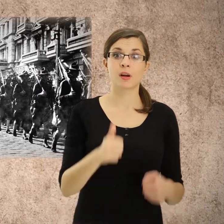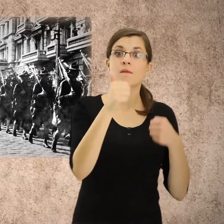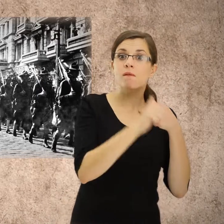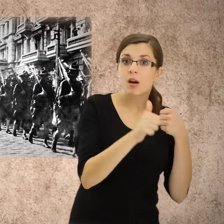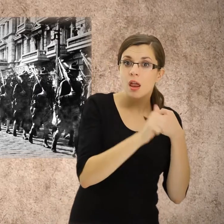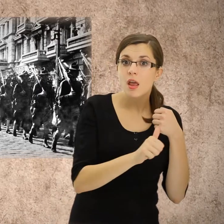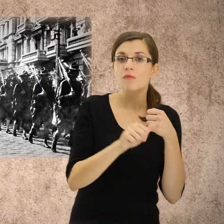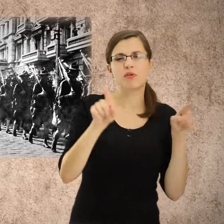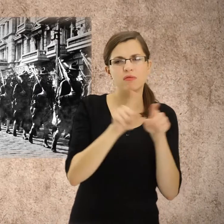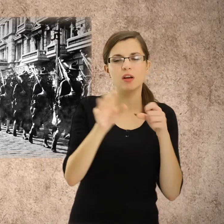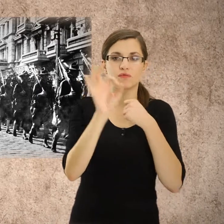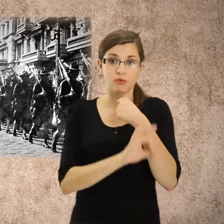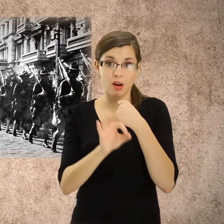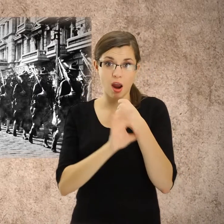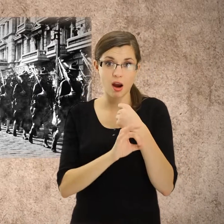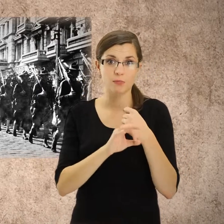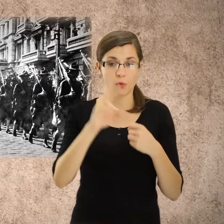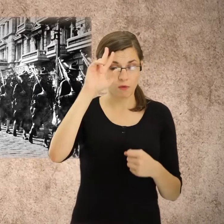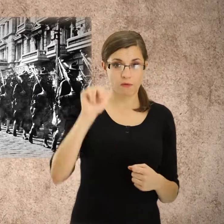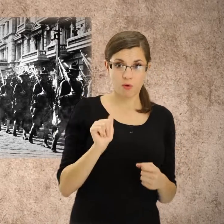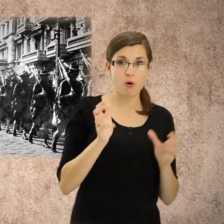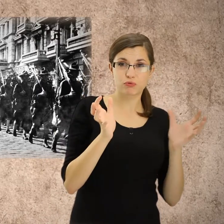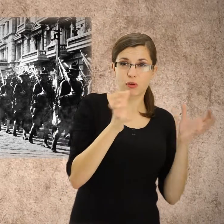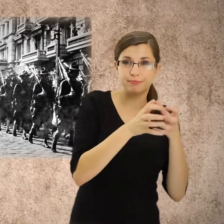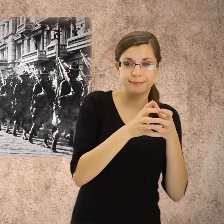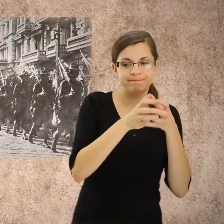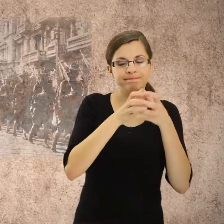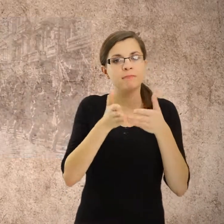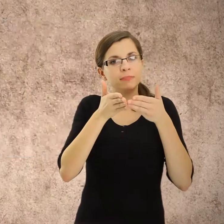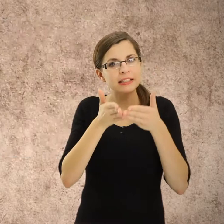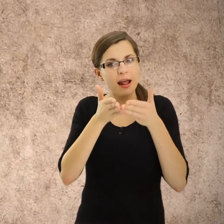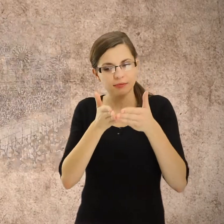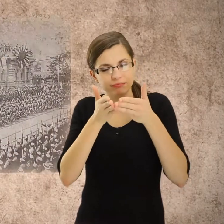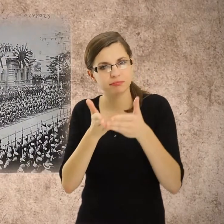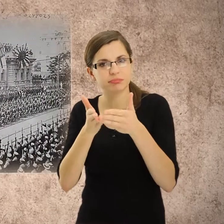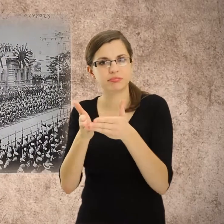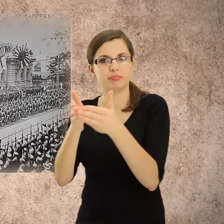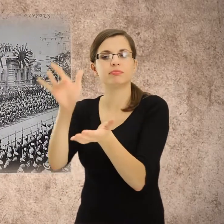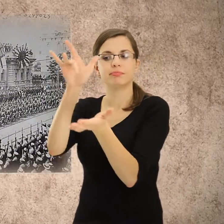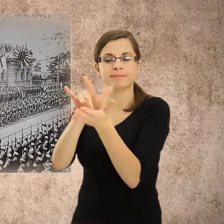W lipcu i sierpniu do Rosji przypłynęły wojska sprzymierzonych,